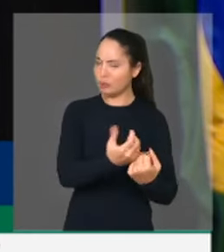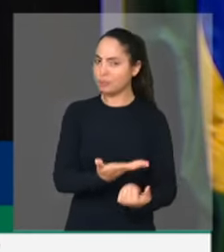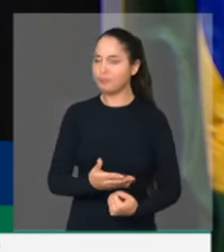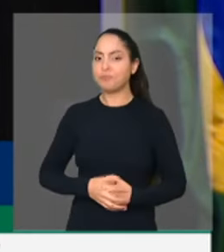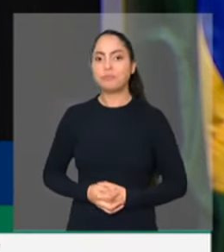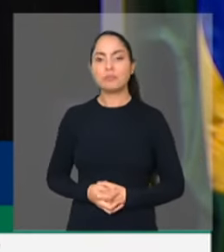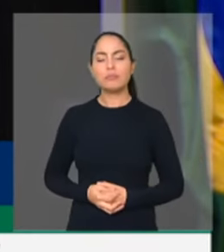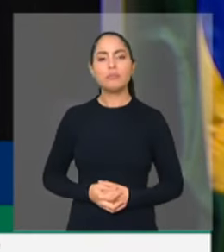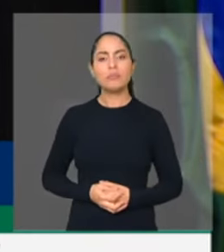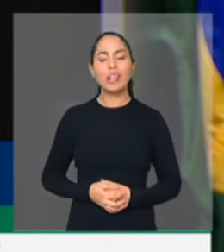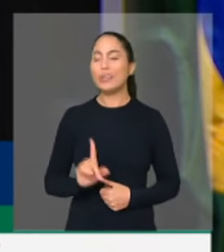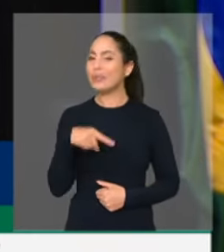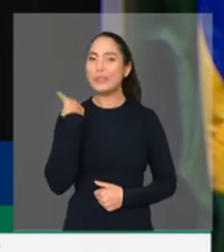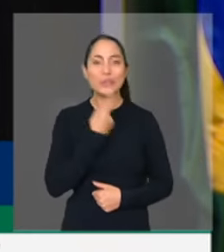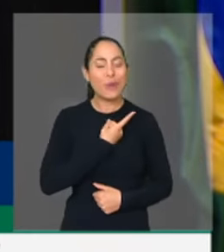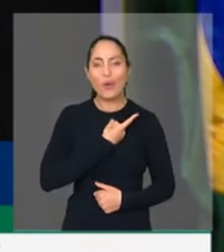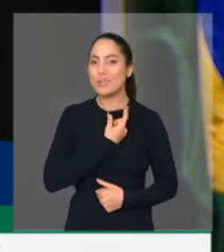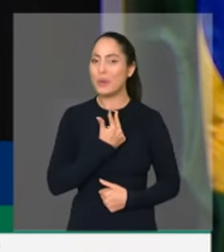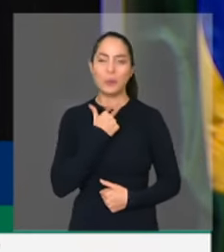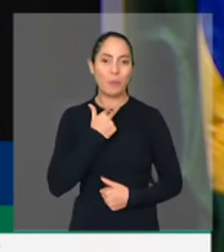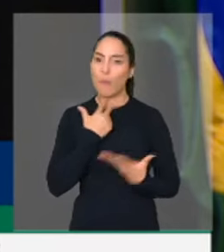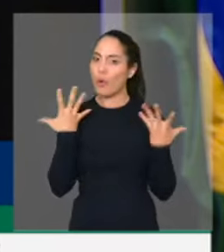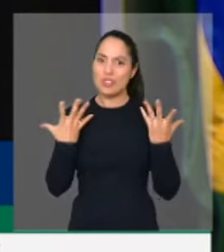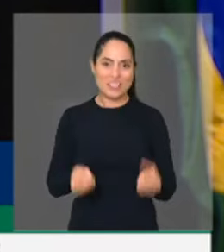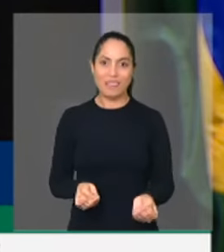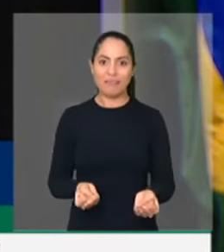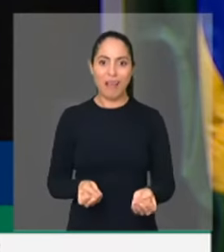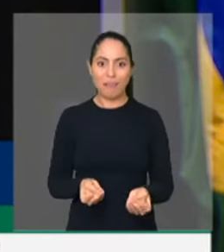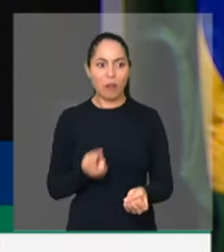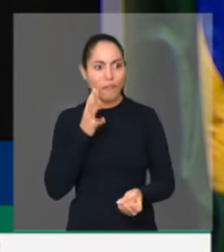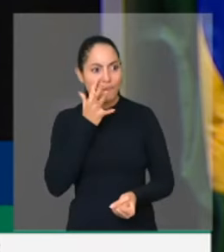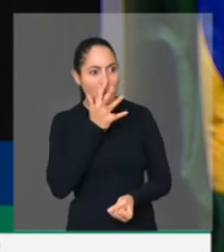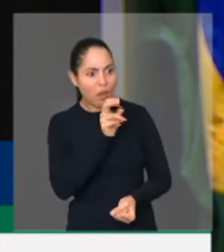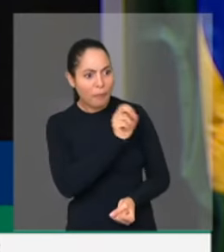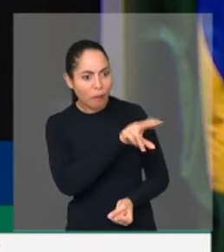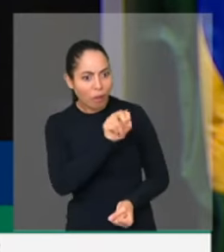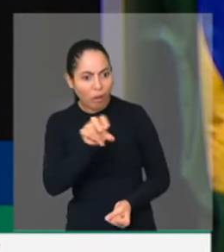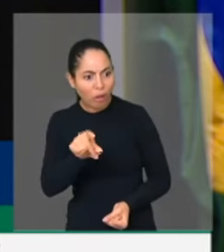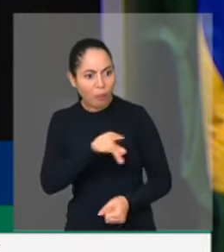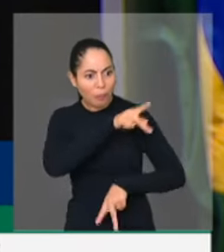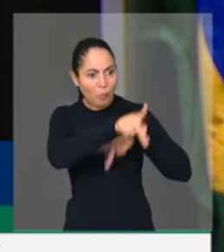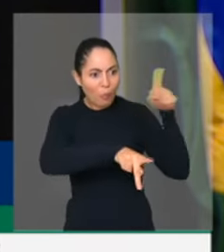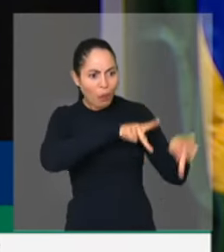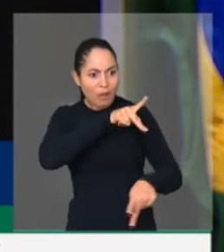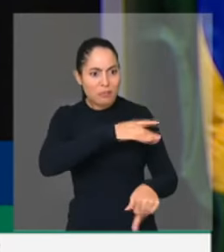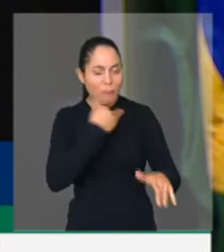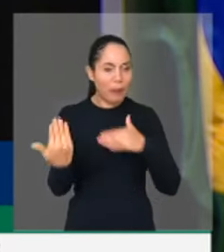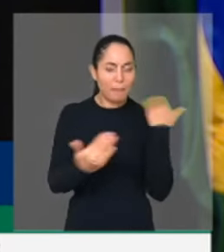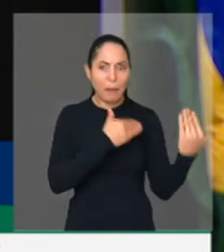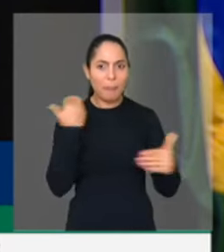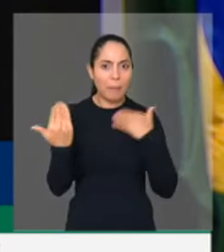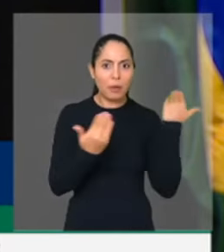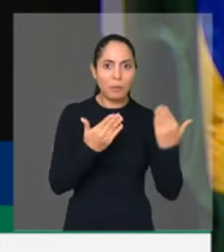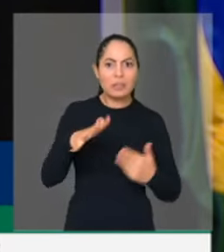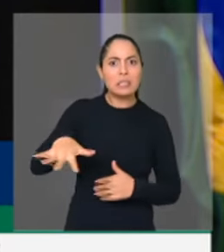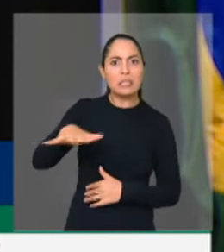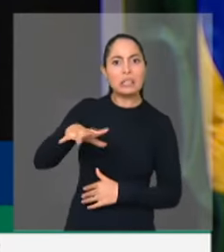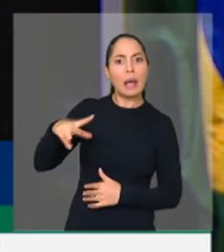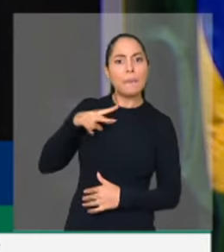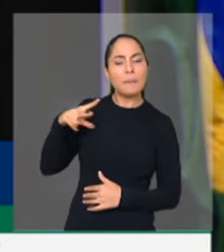DE UTI... EM LOCAIS QUE QUE HÁ HOSPITAIS PRIVADOS COM LEITOS VAGOS. DESSA FORMA.... FOI PROPOSTO O PROGRAMA PRÓ